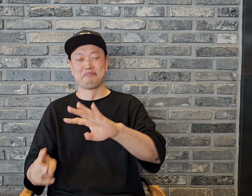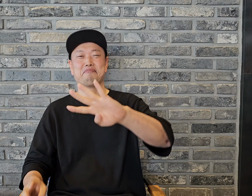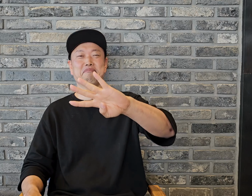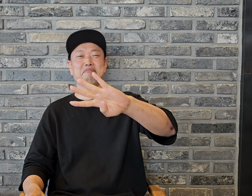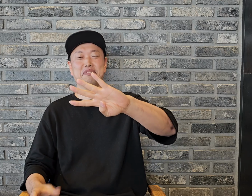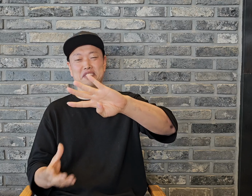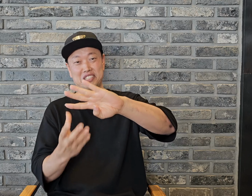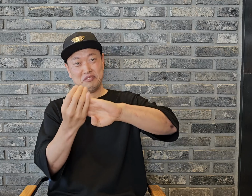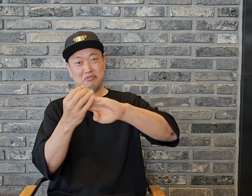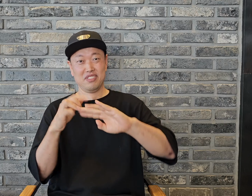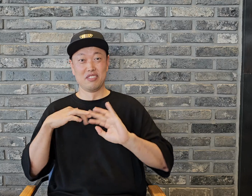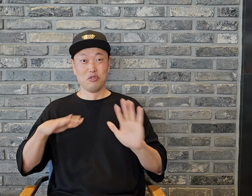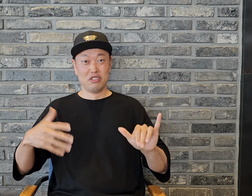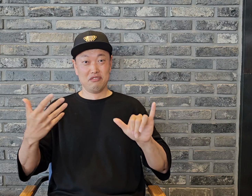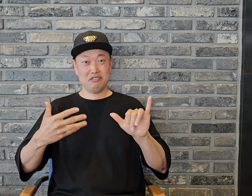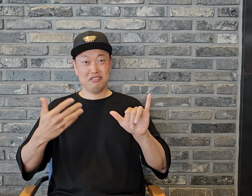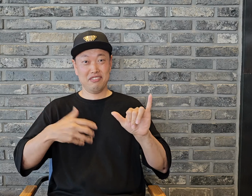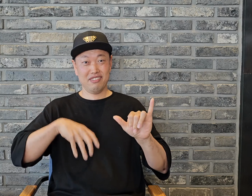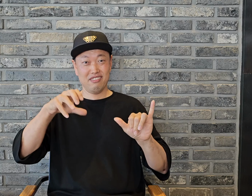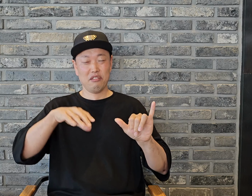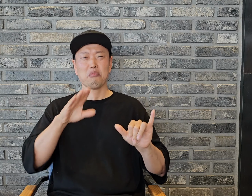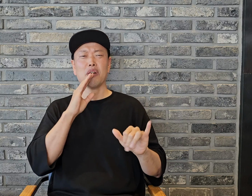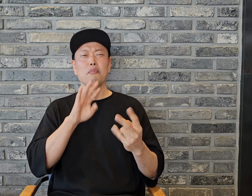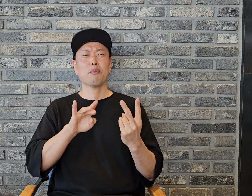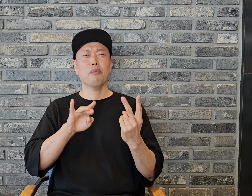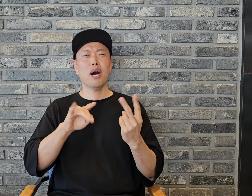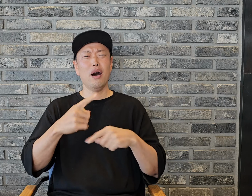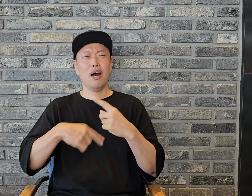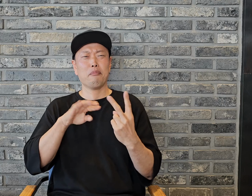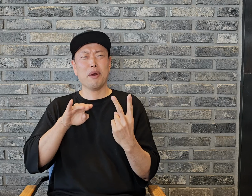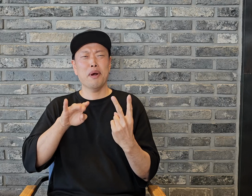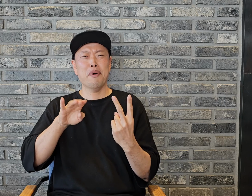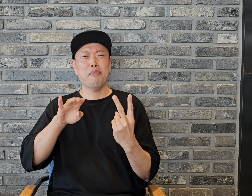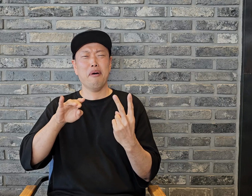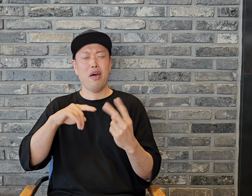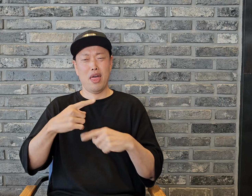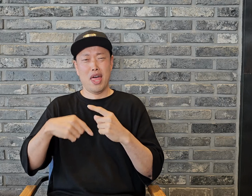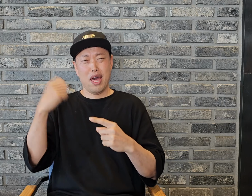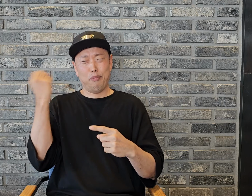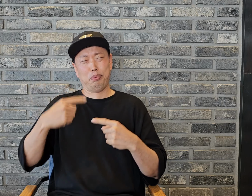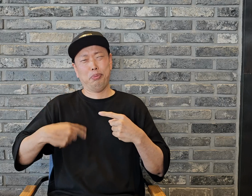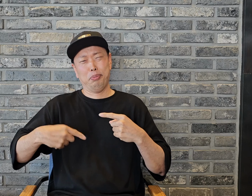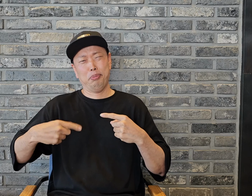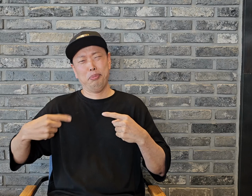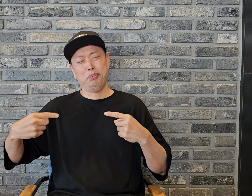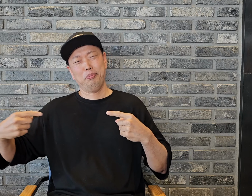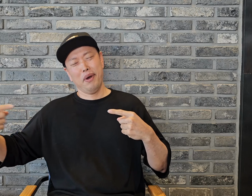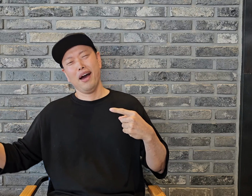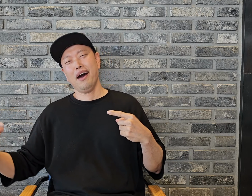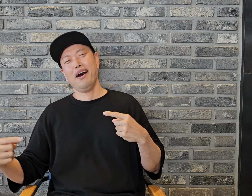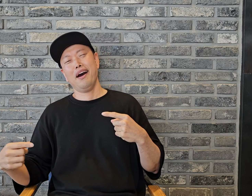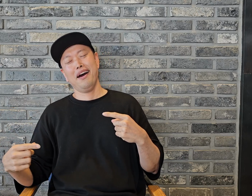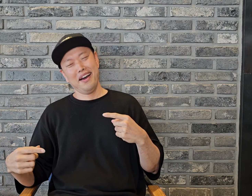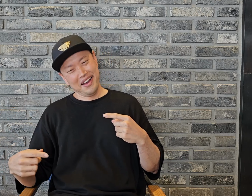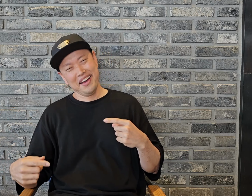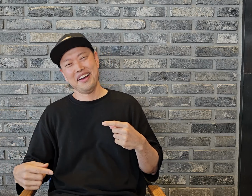hat vier Hauptbedeutungen. Außerdem wird meine YouTube-Übertragung mit 2-facher Geschwindigkeit ausgestrahlt und ist wirklich schnell. (Wirklich) (Schnell,,, Echt)